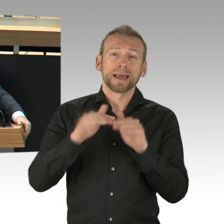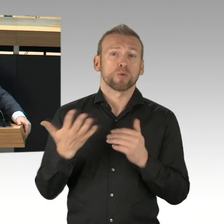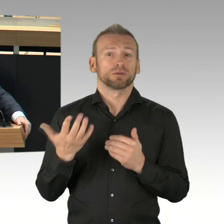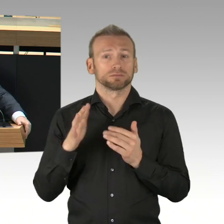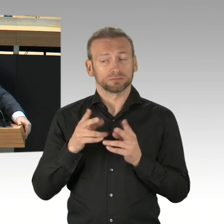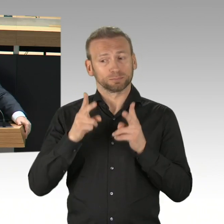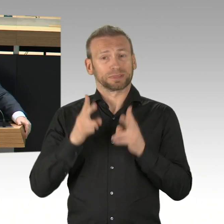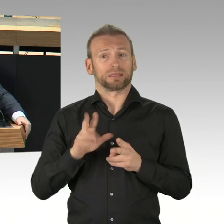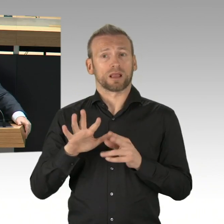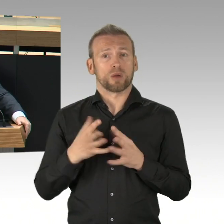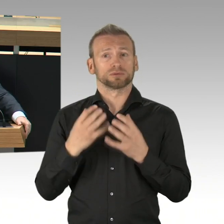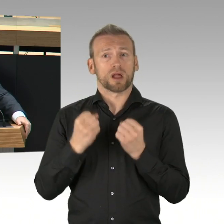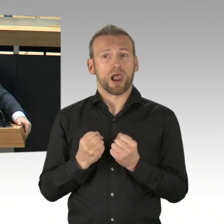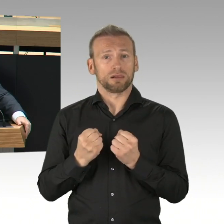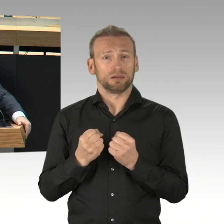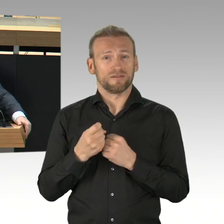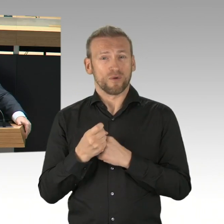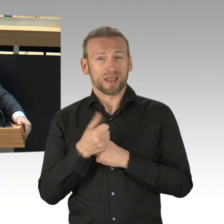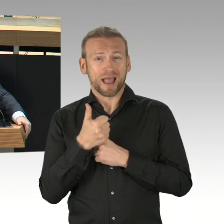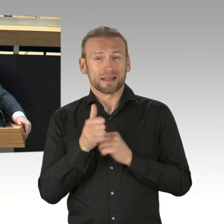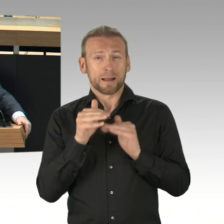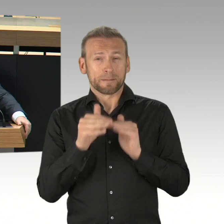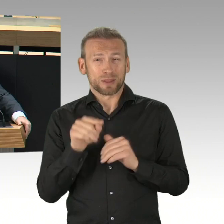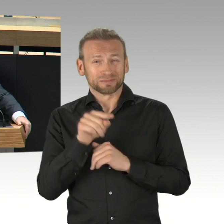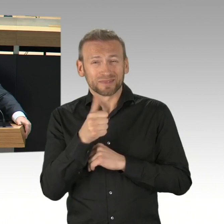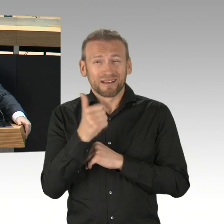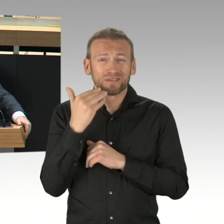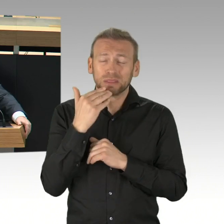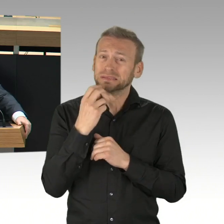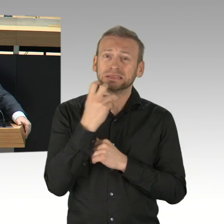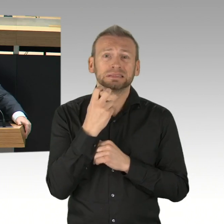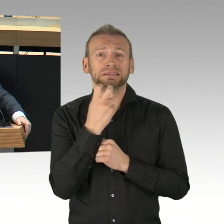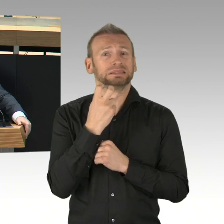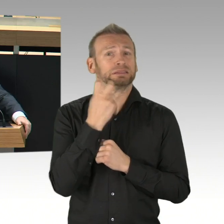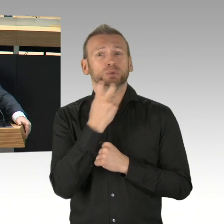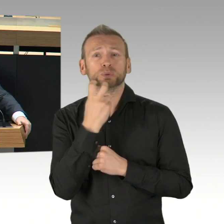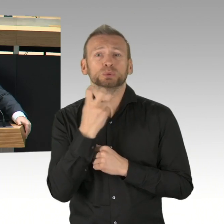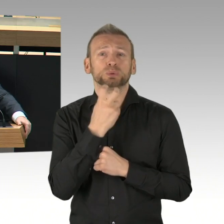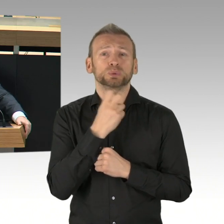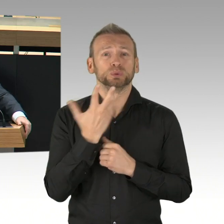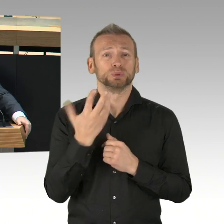In Berlin liegen die Durchschnittsmieten bei 6,72 und zwar nicht die sozialen Mieten, sondern alle Mieten, Durchschnittsmieten.